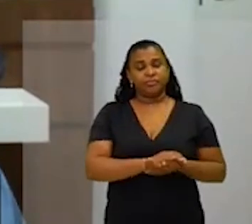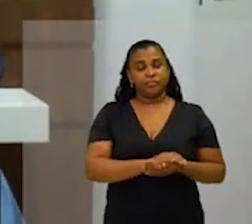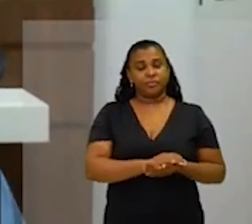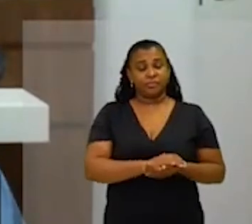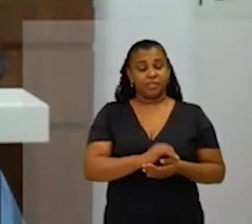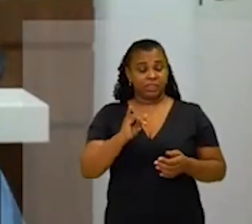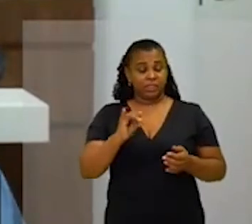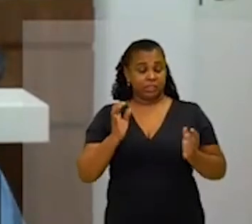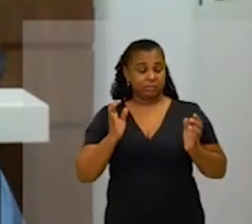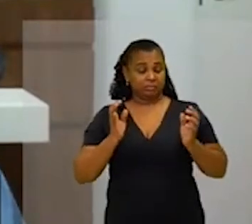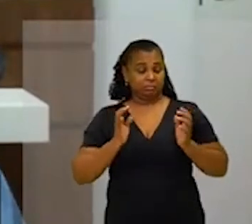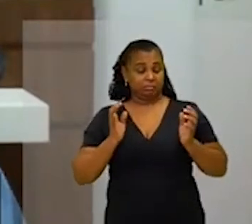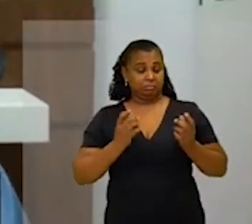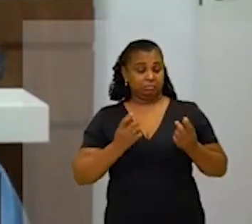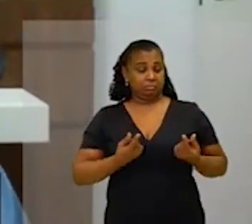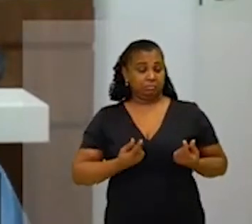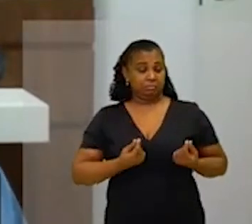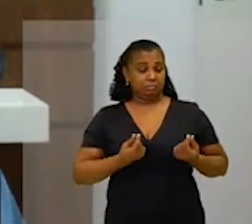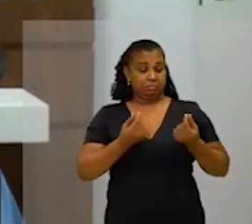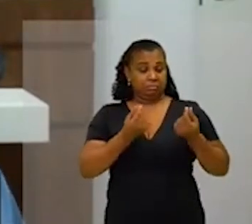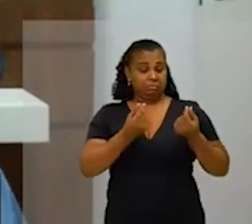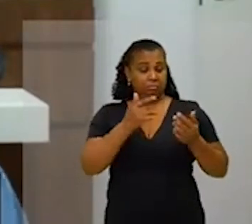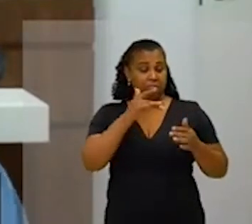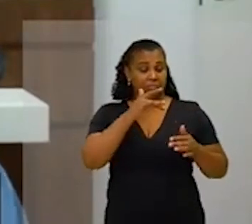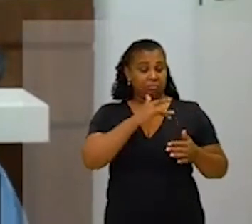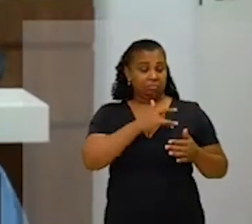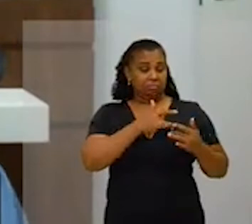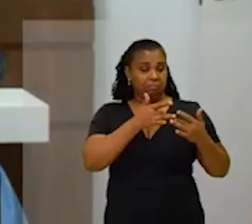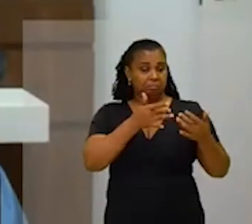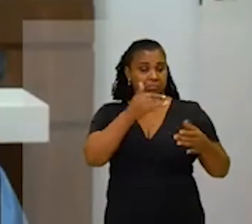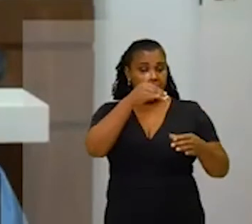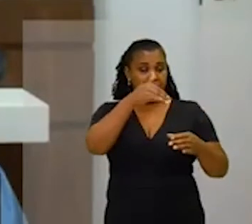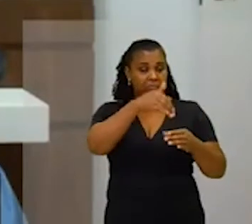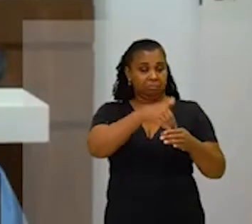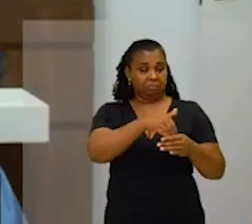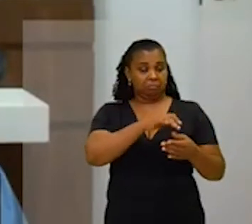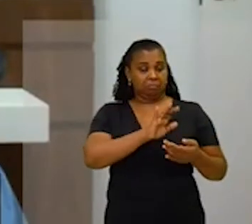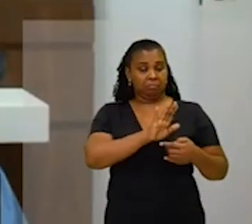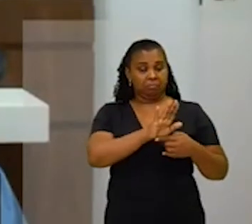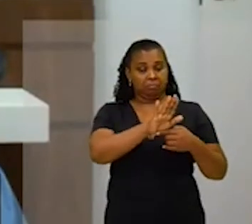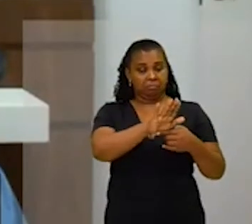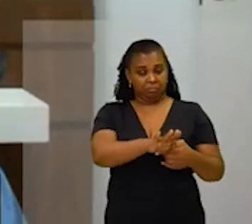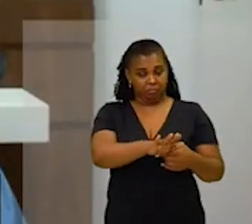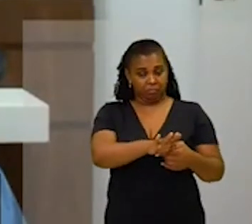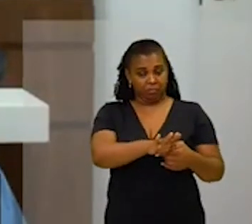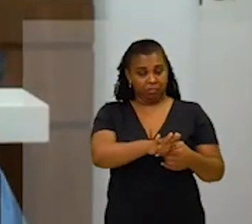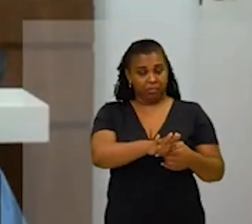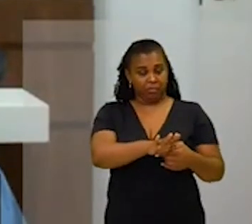um canto uma candidatura consegue trazer mais dinheiro pode receber então para compensar uma